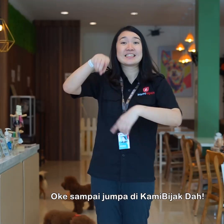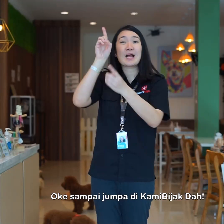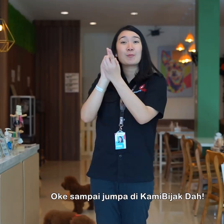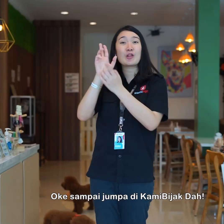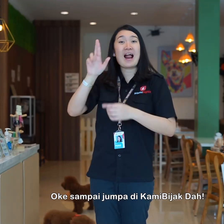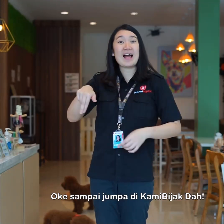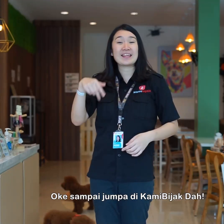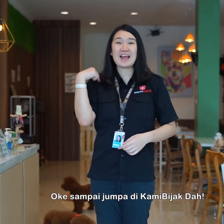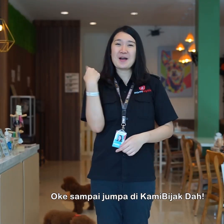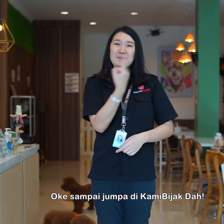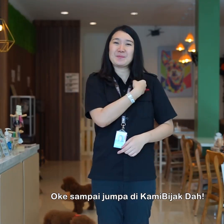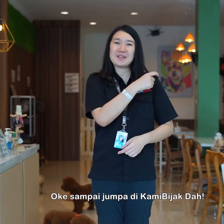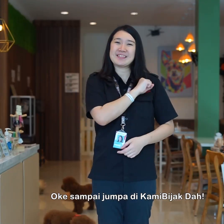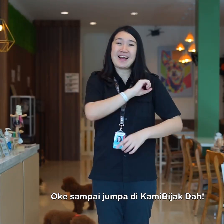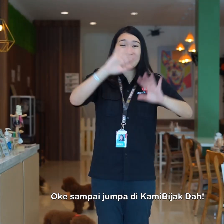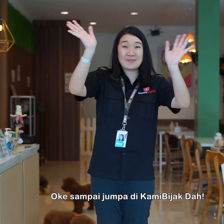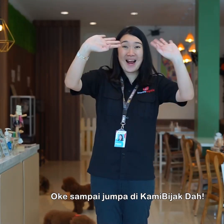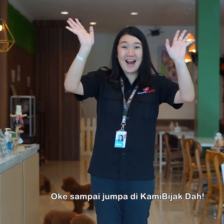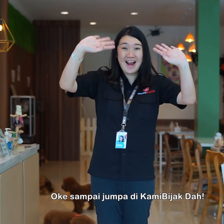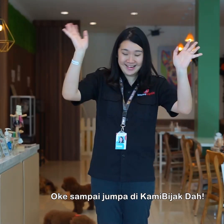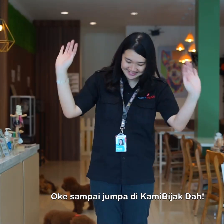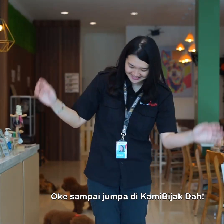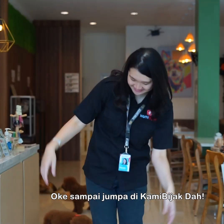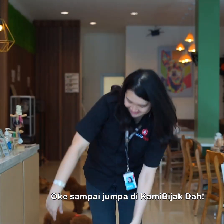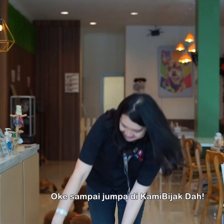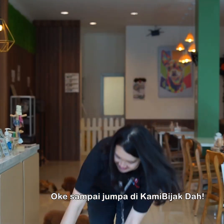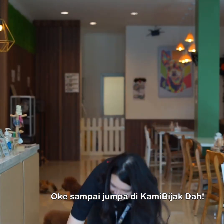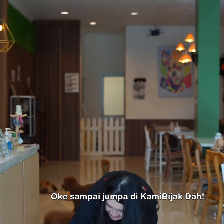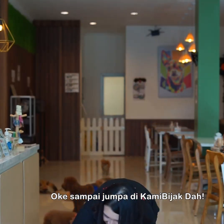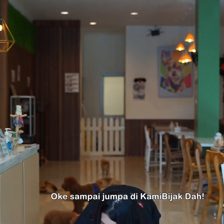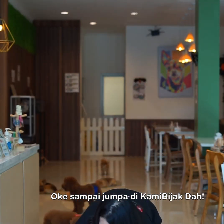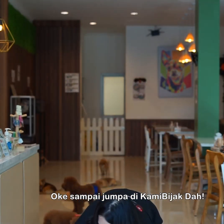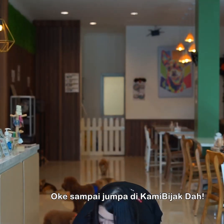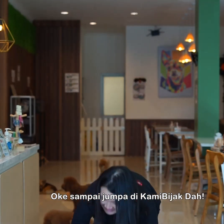Oke sampai jumpa di KamiBijak Dah!